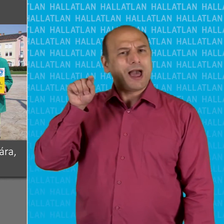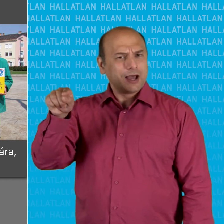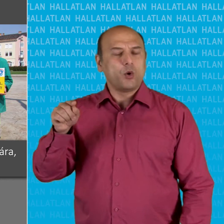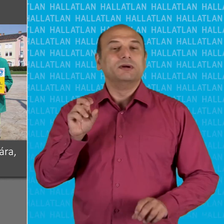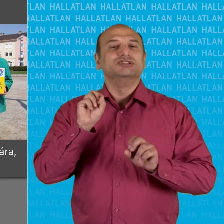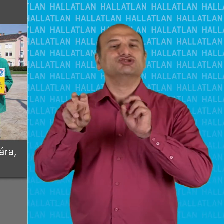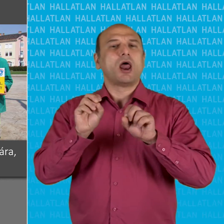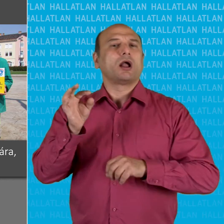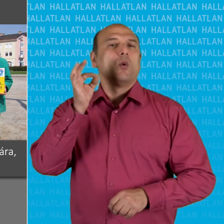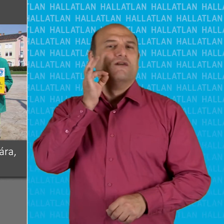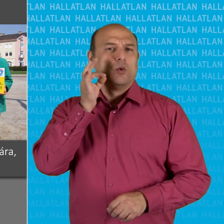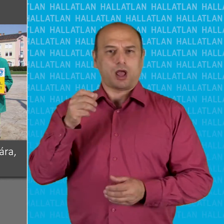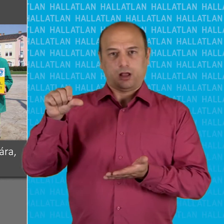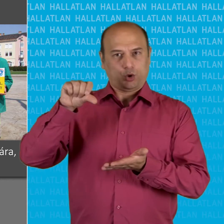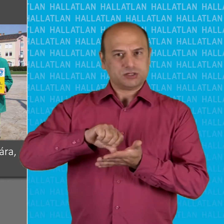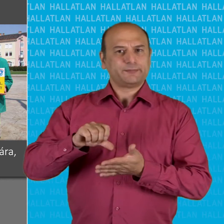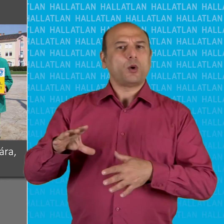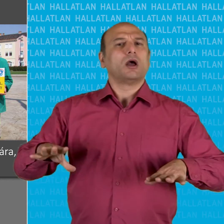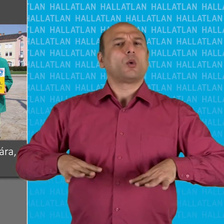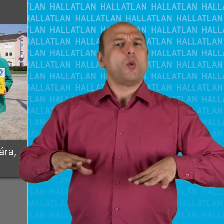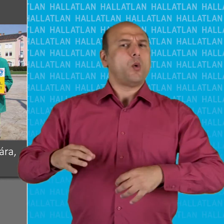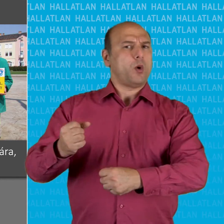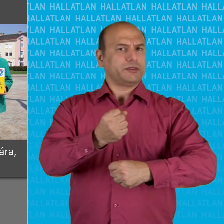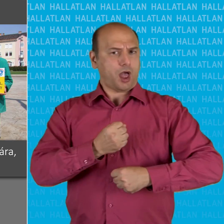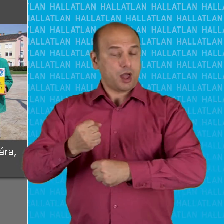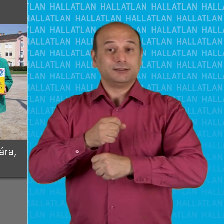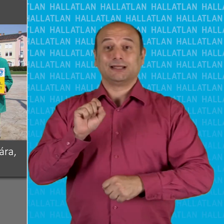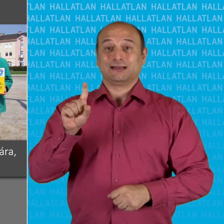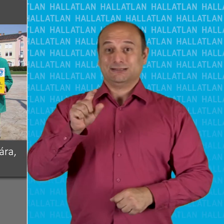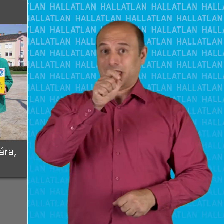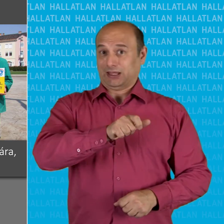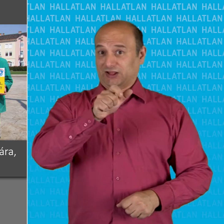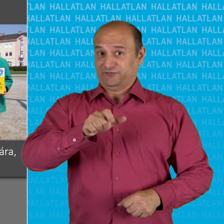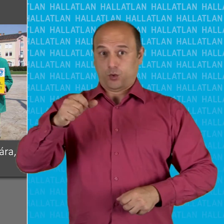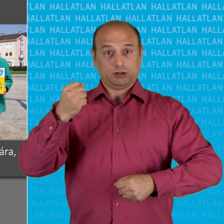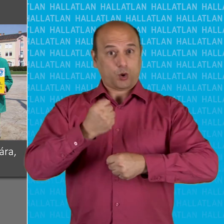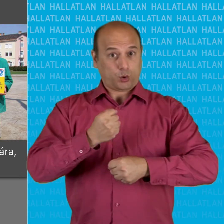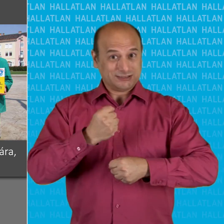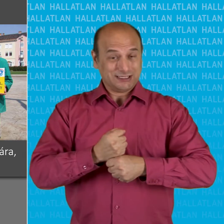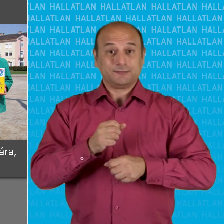A komáromi Csillag Óvoda központi konyháján tizenketten dolgoztak,